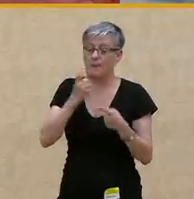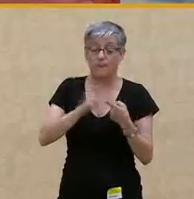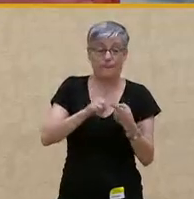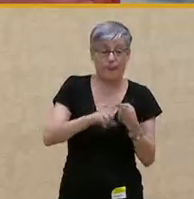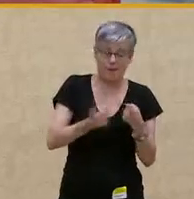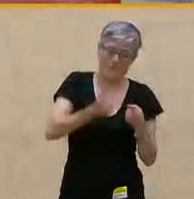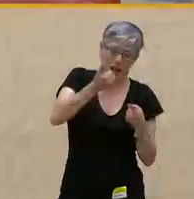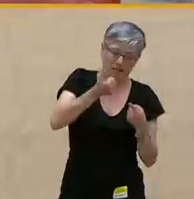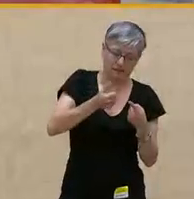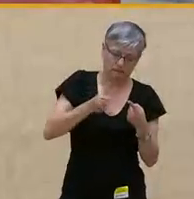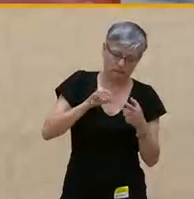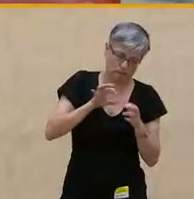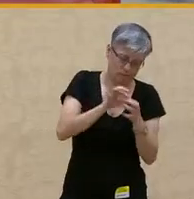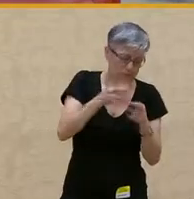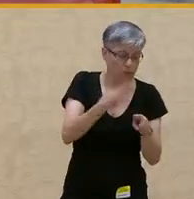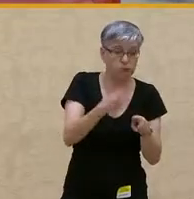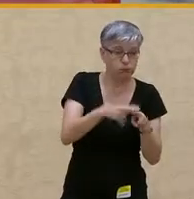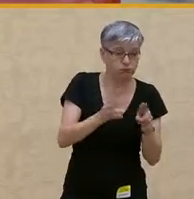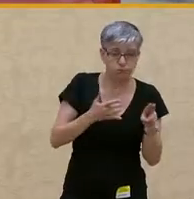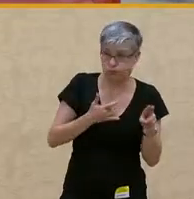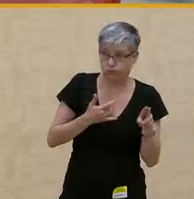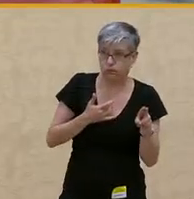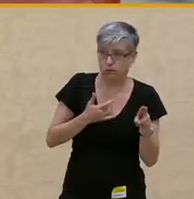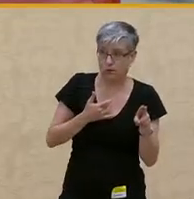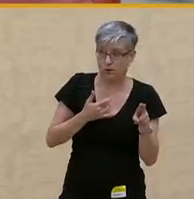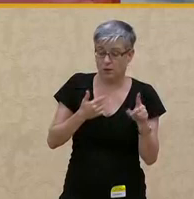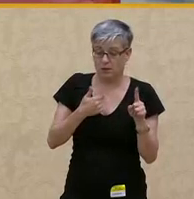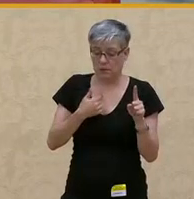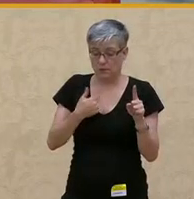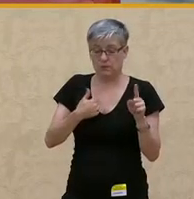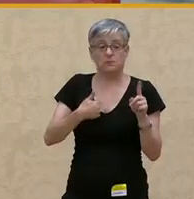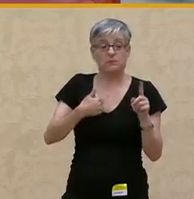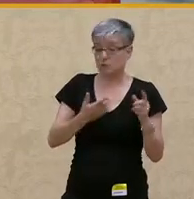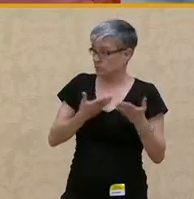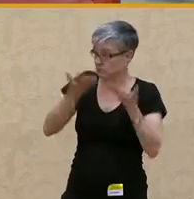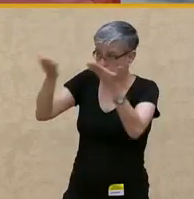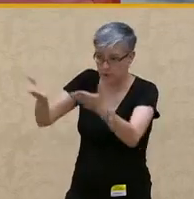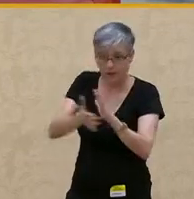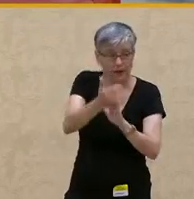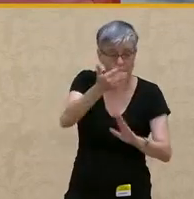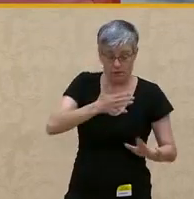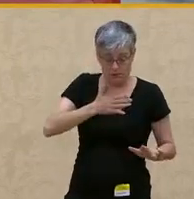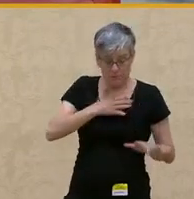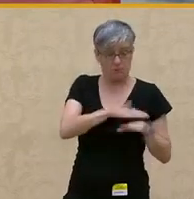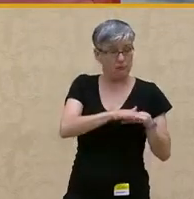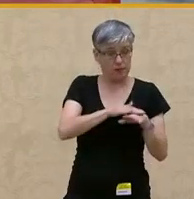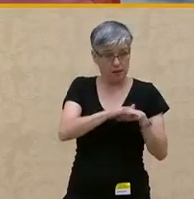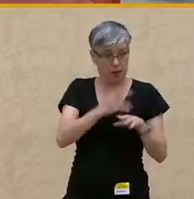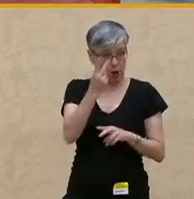política, poner a disposición del espacio de la federación los dos ministerios para las propuestas